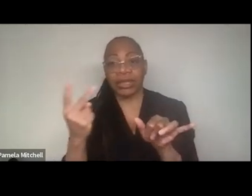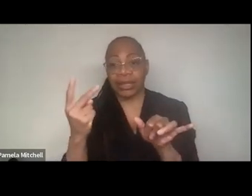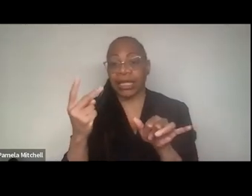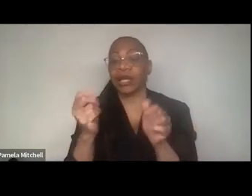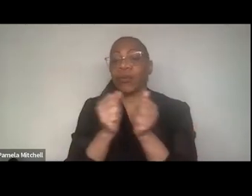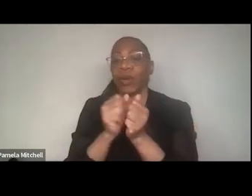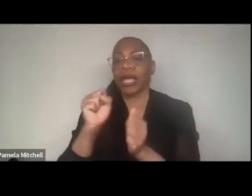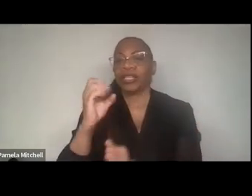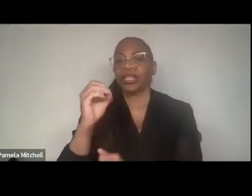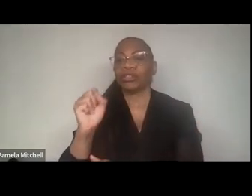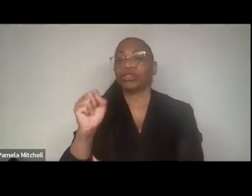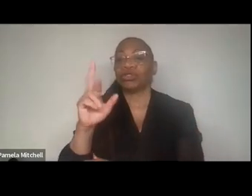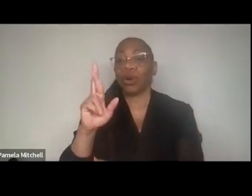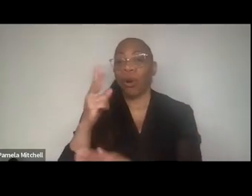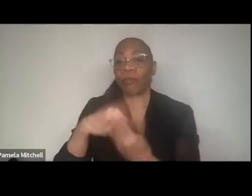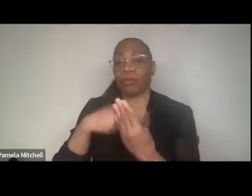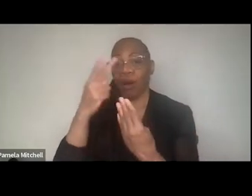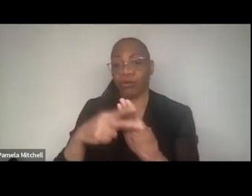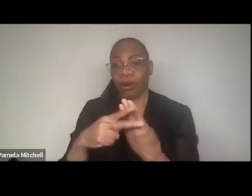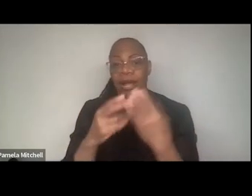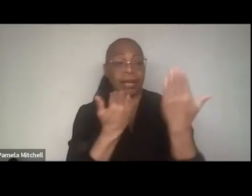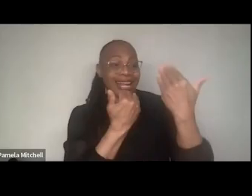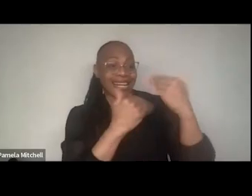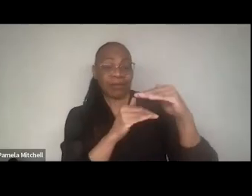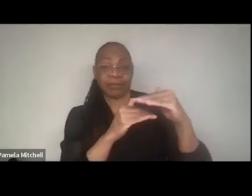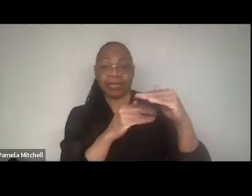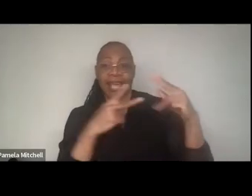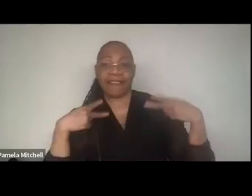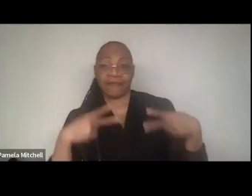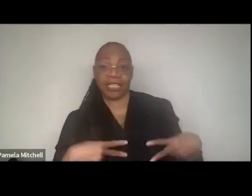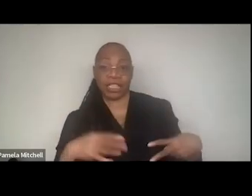y es que hay limitaciones en el funcionamiento físico y en las áreas de funcionamiento mental.